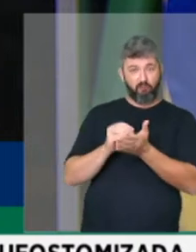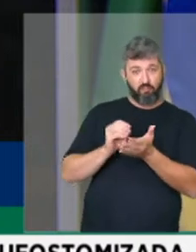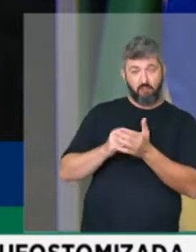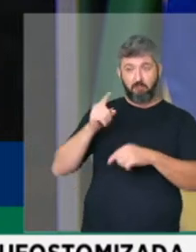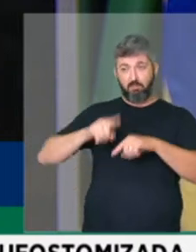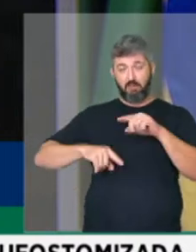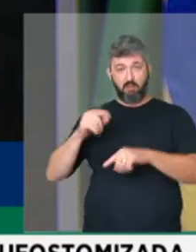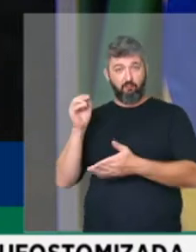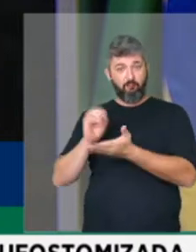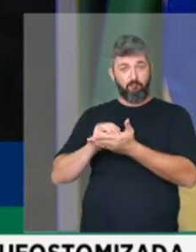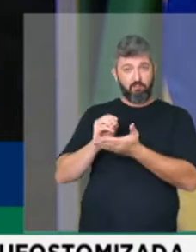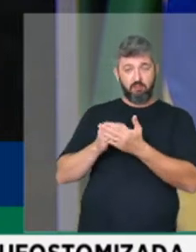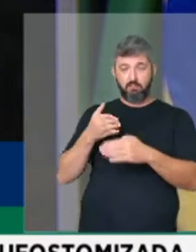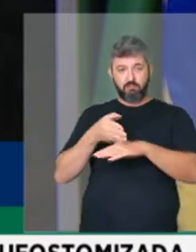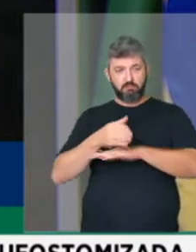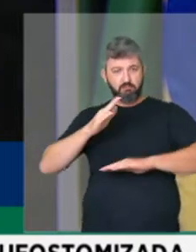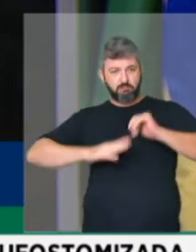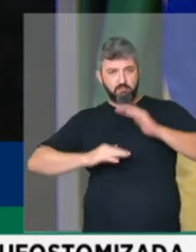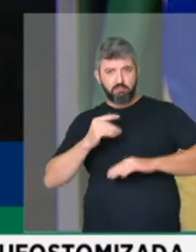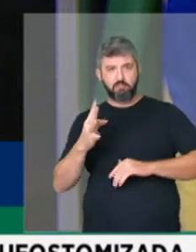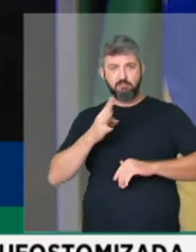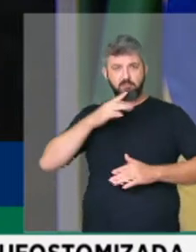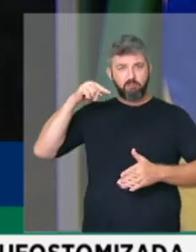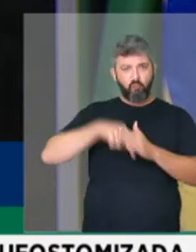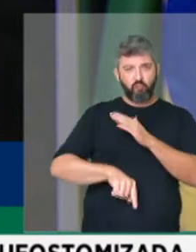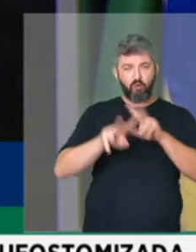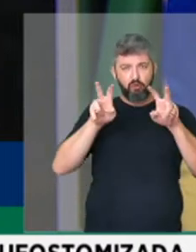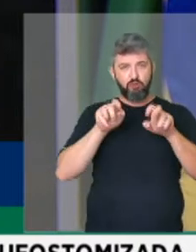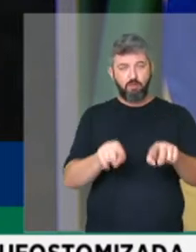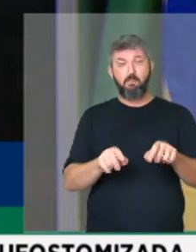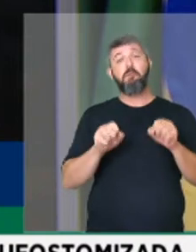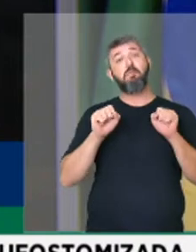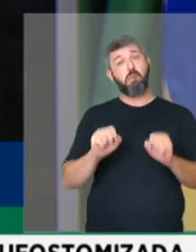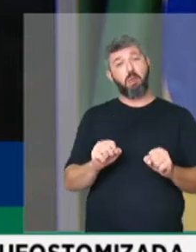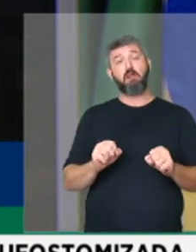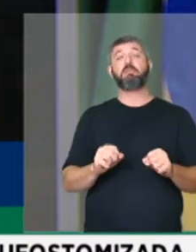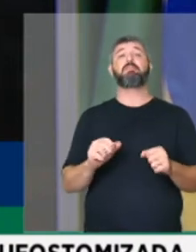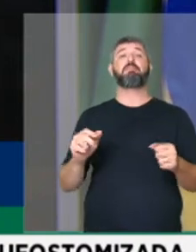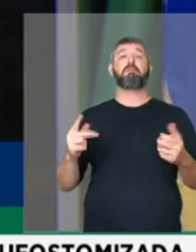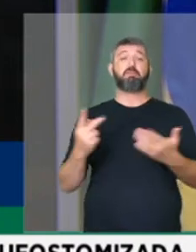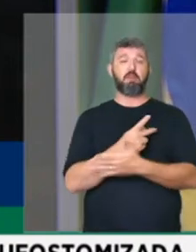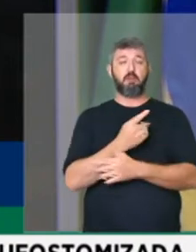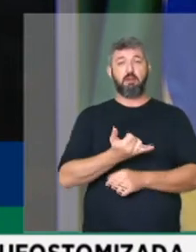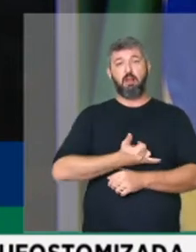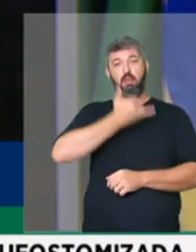DE INSTITUIR O DIA NACIONAL DA CRIANÇA TRAQUEOSTOMIZADA ADVÉM DA RELEVÂNCIA DE DIVULGAR ESSE CONHECIMENTO PARA A POPULAÇÃO BRASILEIRA COMO UM TODO, NÃO SÓ PARA